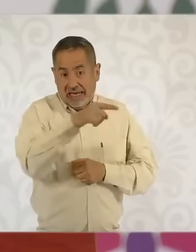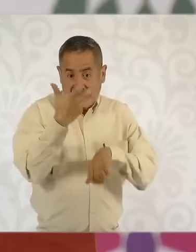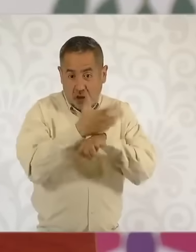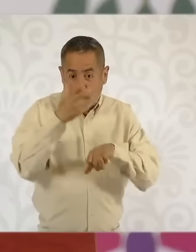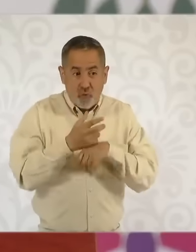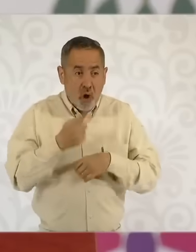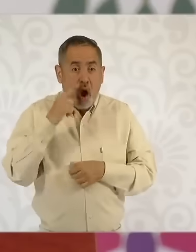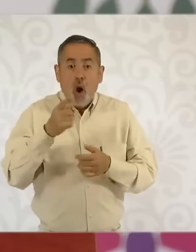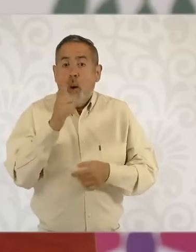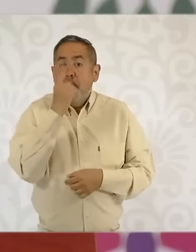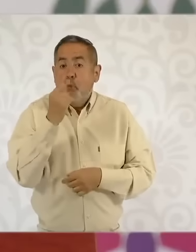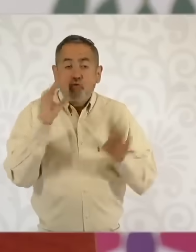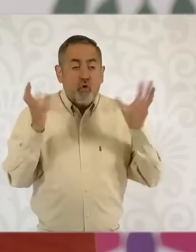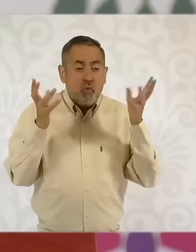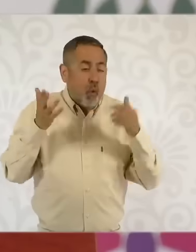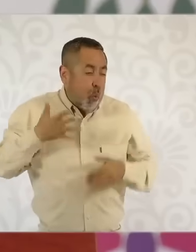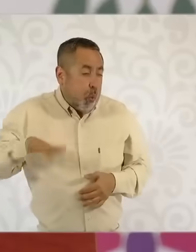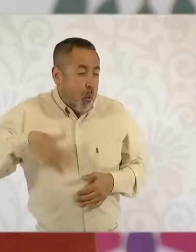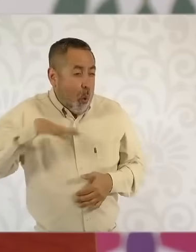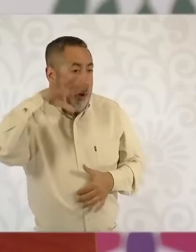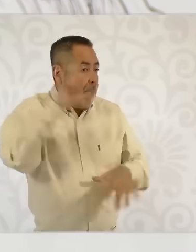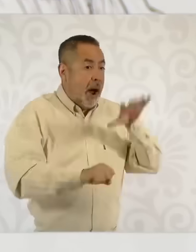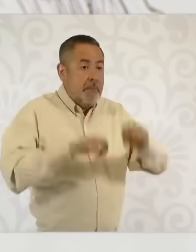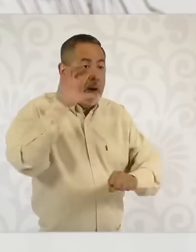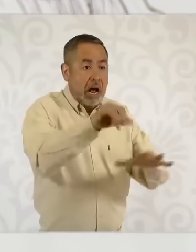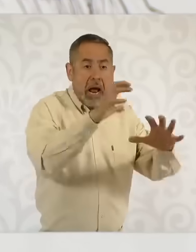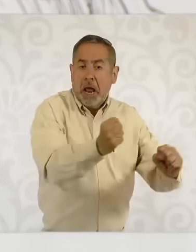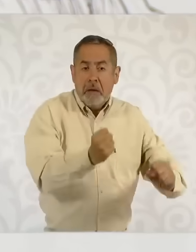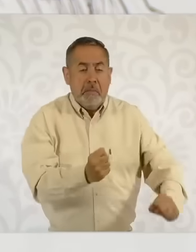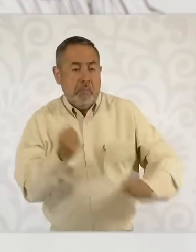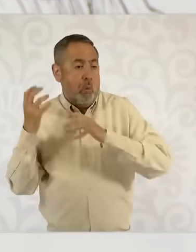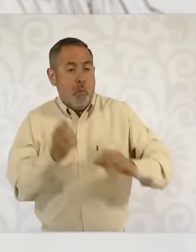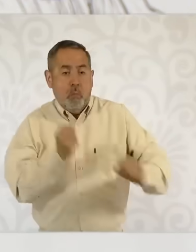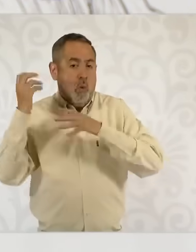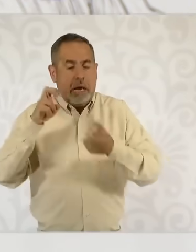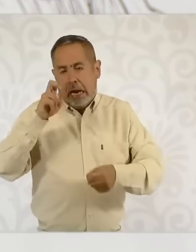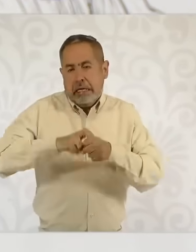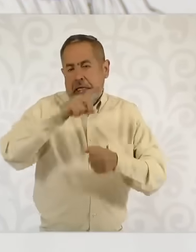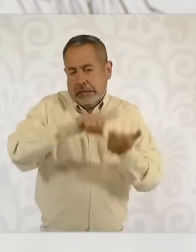por parte del Servicio eh de Migración y Aduanas de los Estados Unidos en la